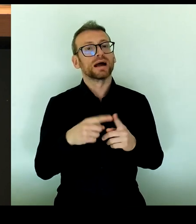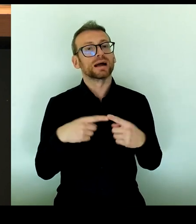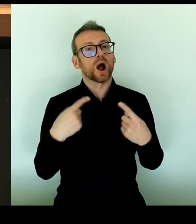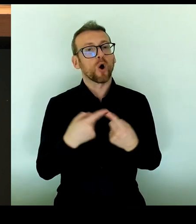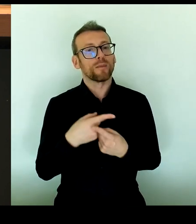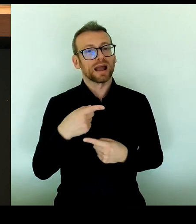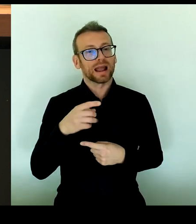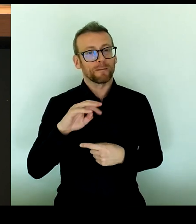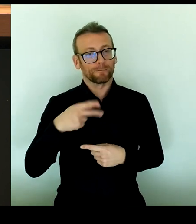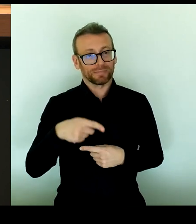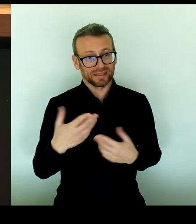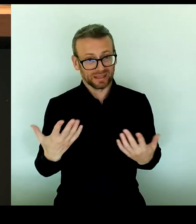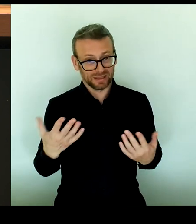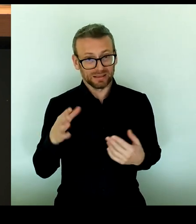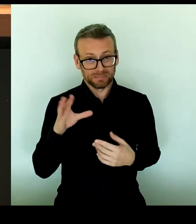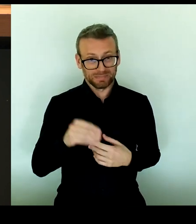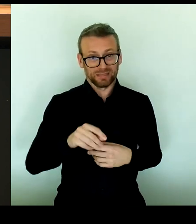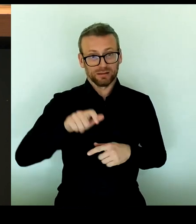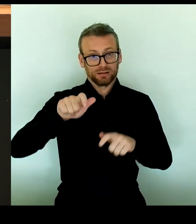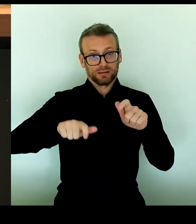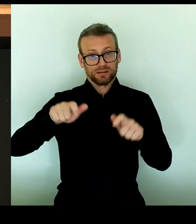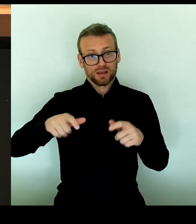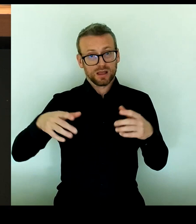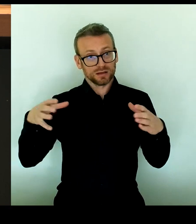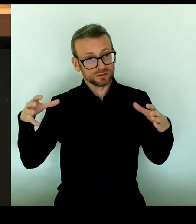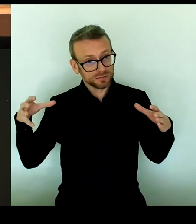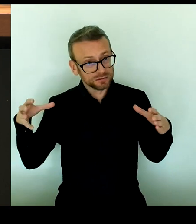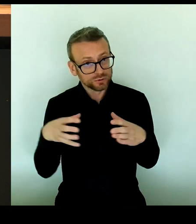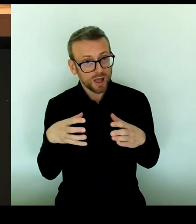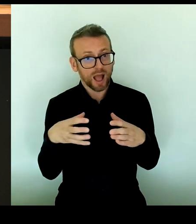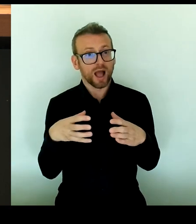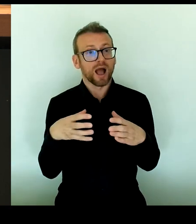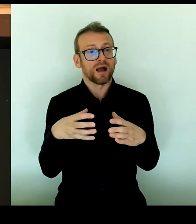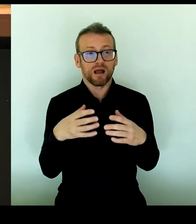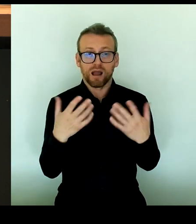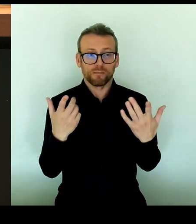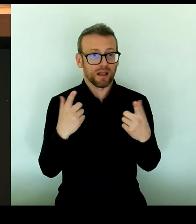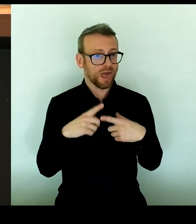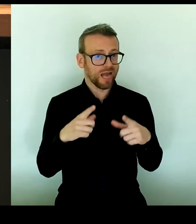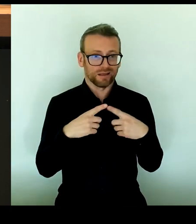wenn es auch Geld für Künstler gibt. Das Verfahren ist total unklar. Die Zahl von